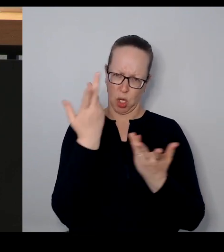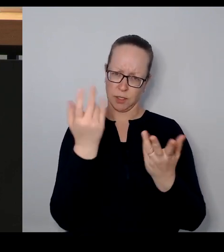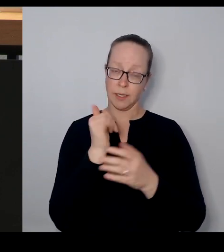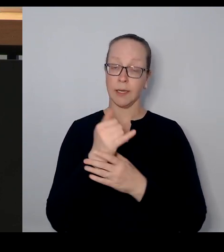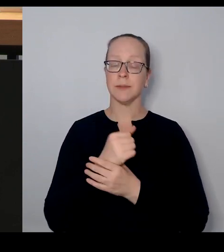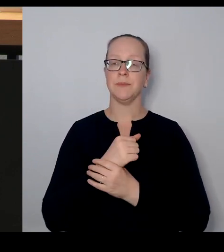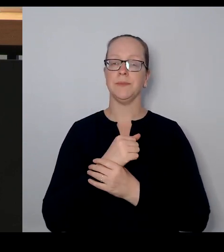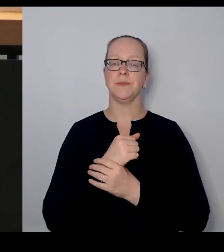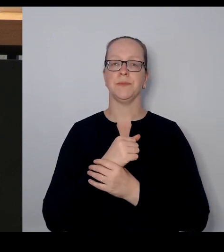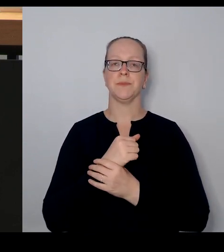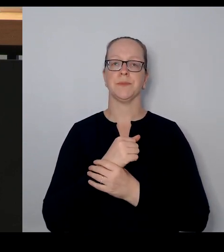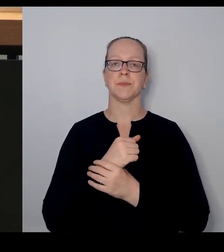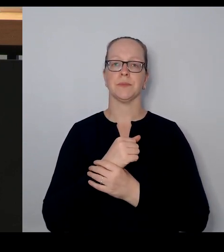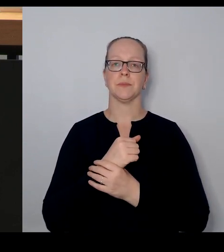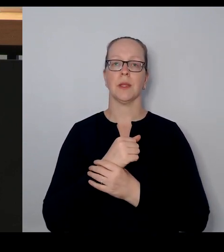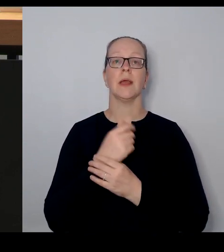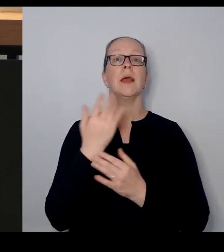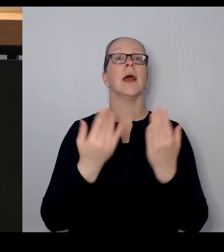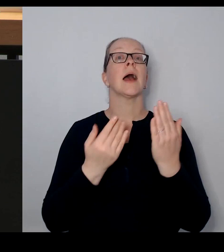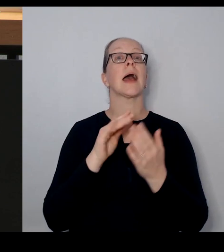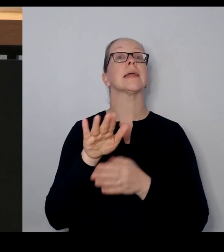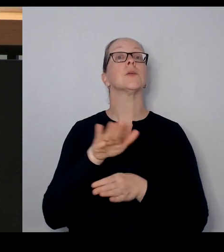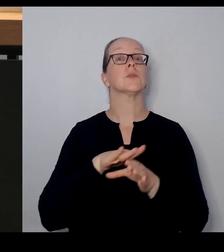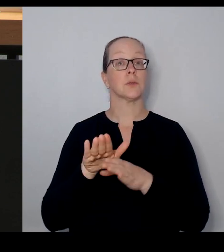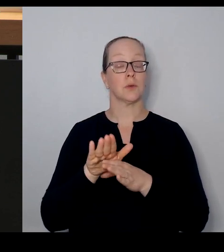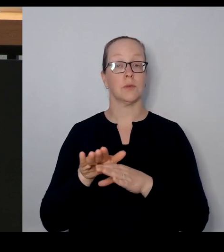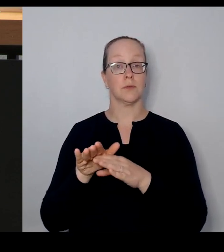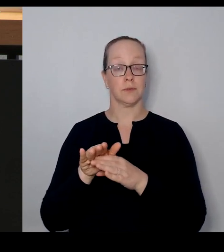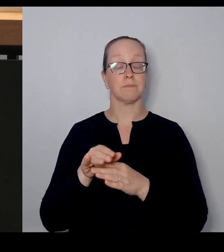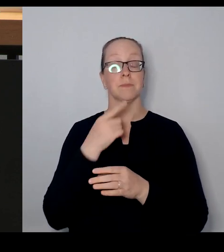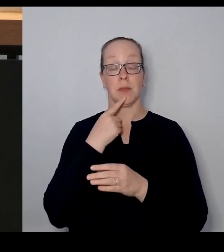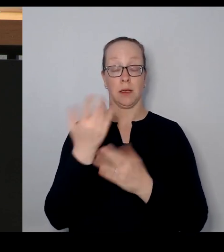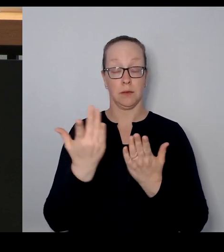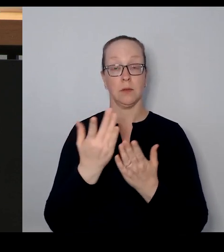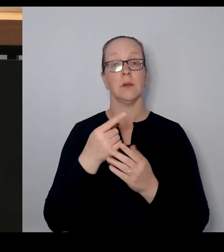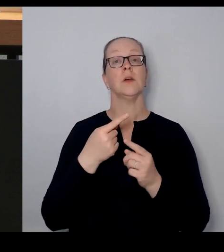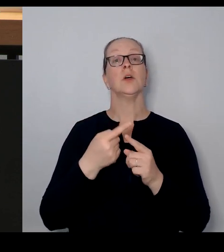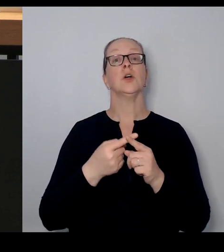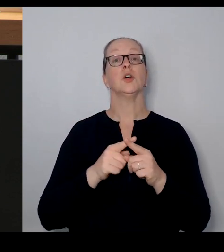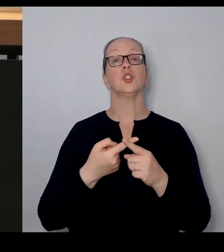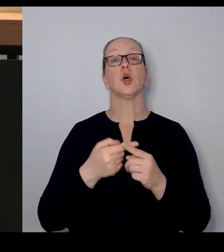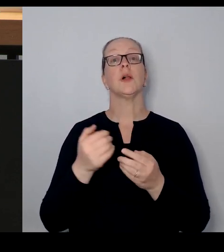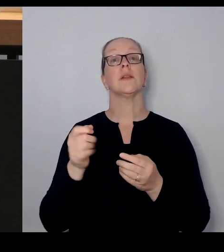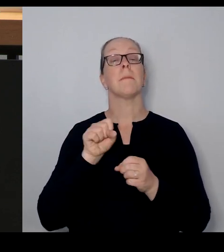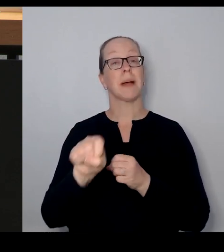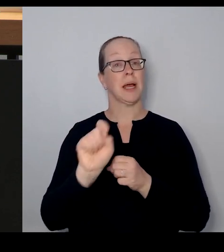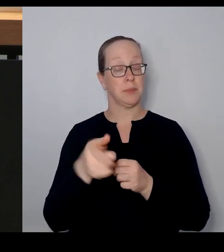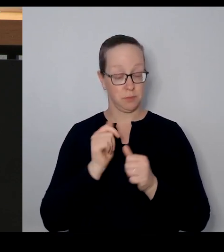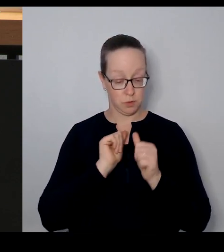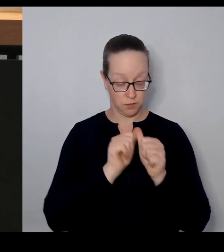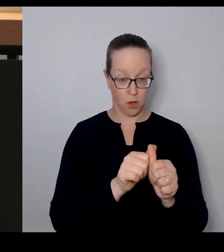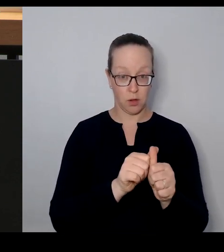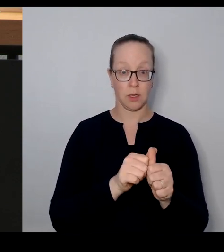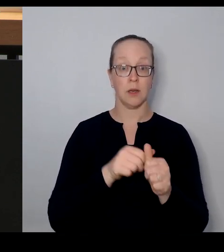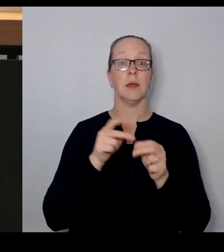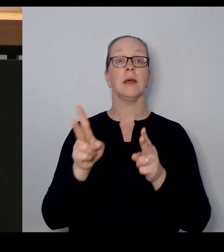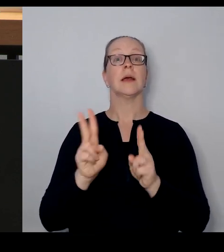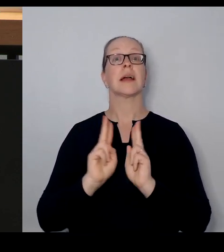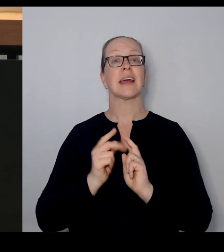die Kredite zurückzahlen, wir sollen nicht die Rücklagen aufbrauchen, aber wir sollen ein gutes Personal investieren. Und wir sollen überhaupt investieren.